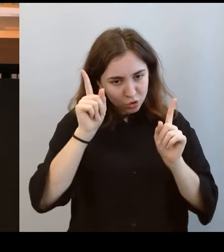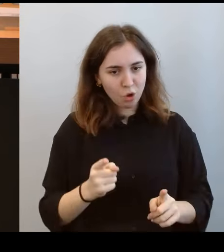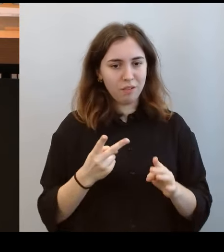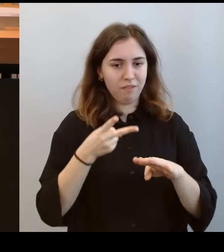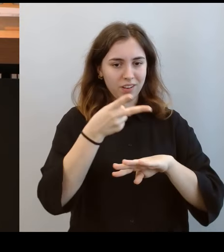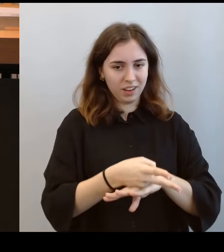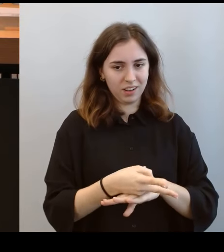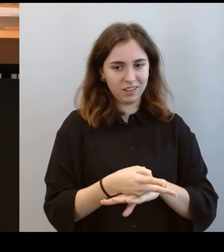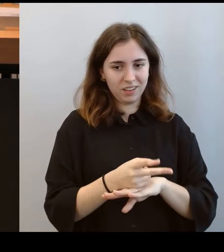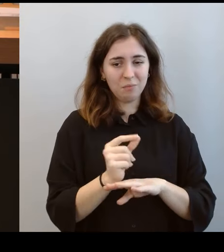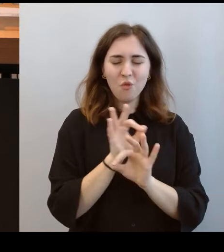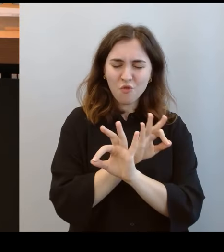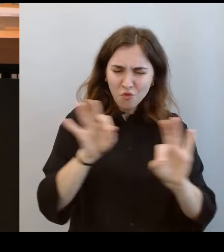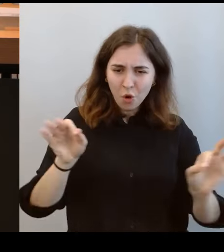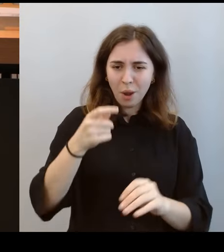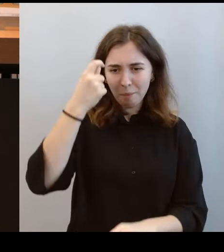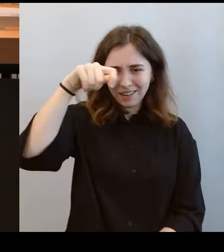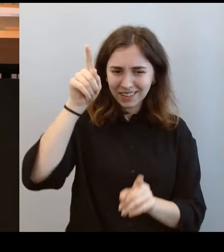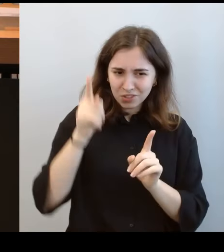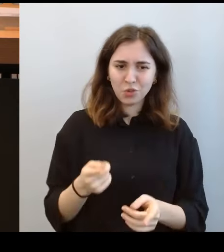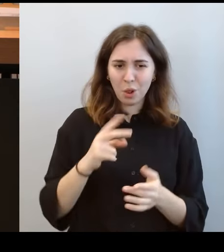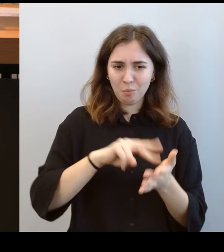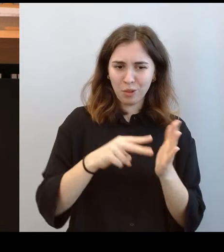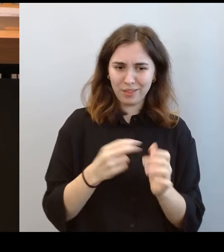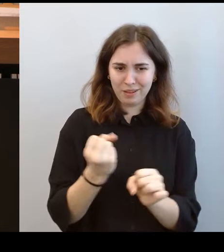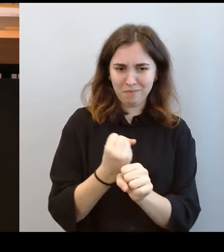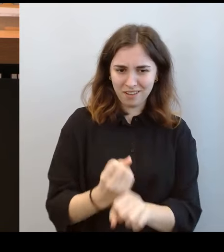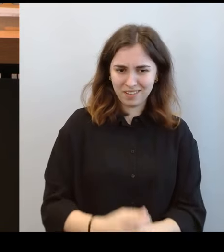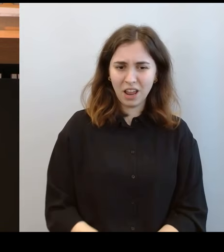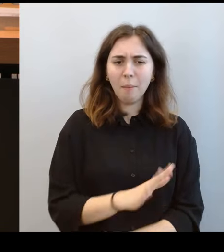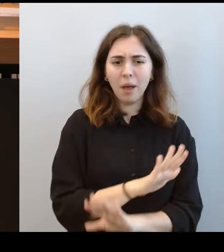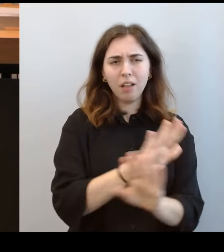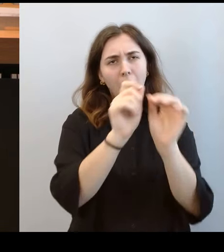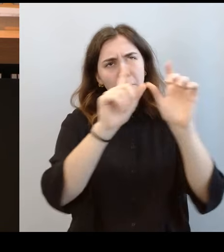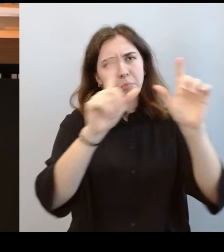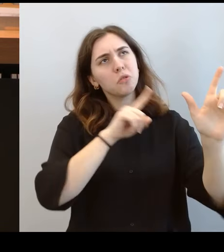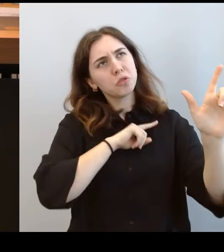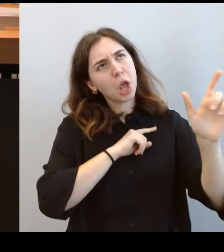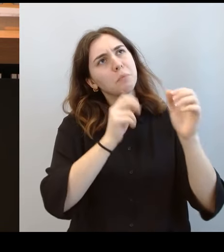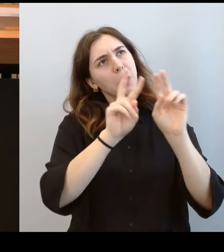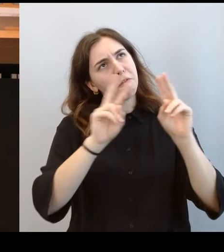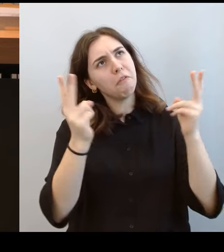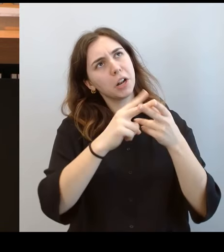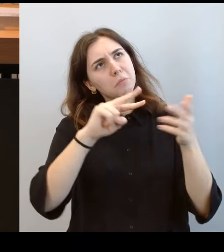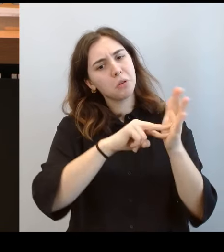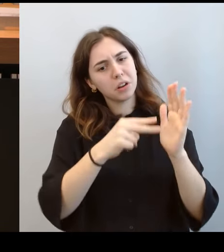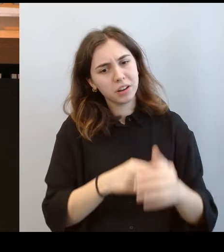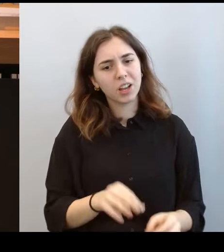Sie aber sehen sich als Weltpolitiker, insbesondere für den Orient und Afrika. Diese Faszination für